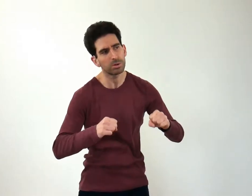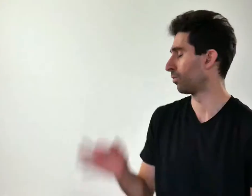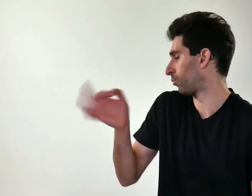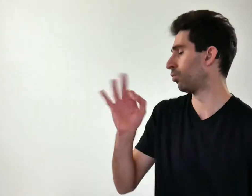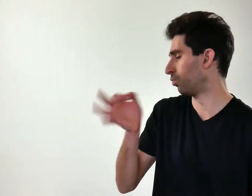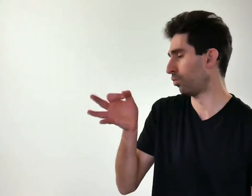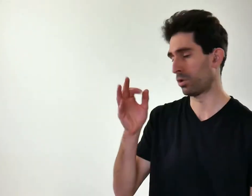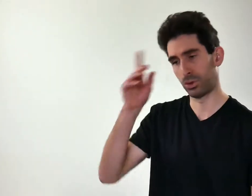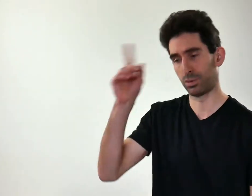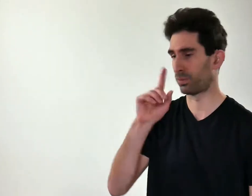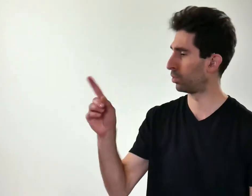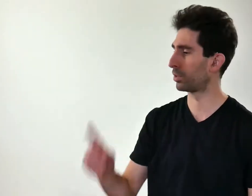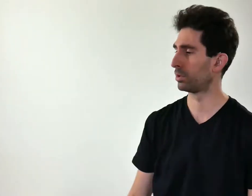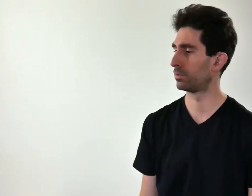Oui, pourquoi pas.